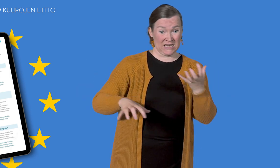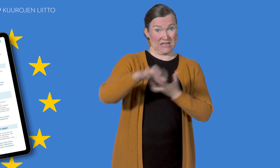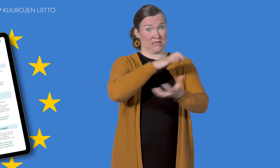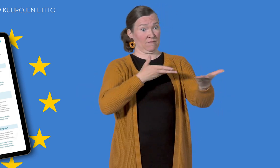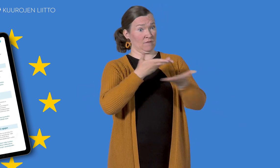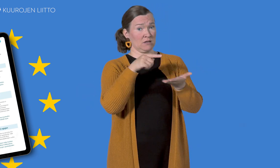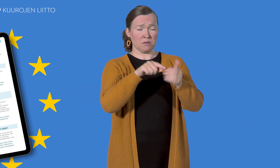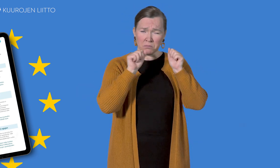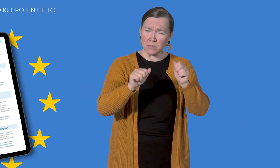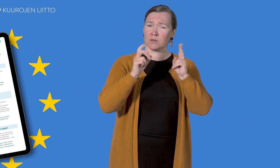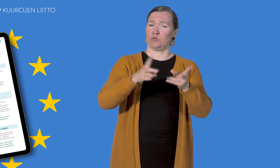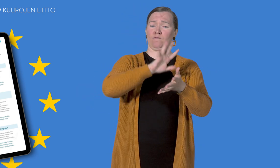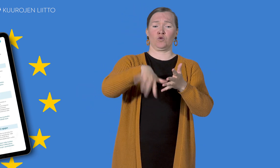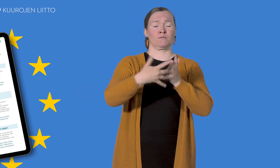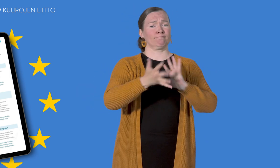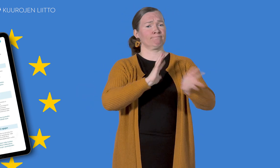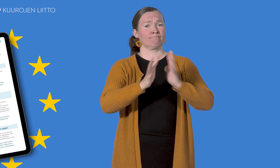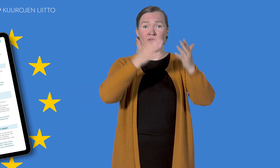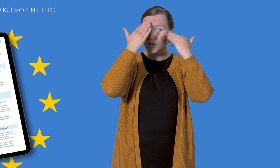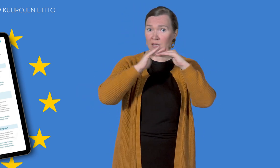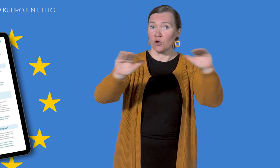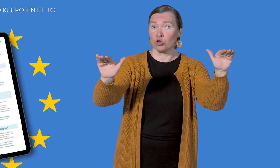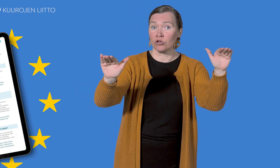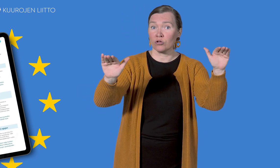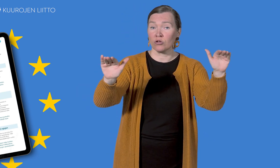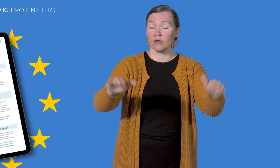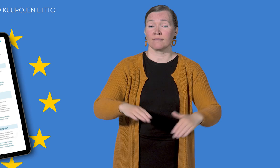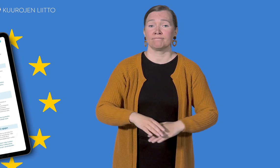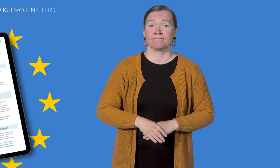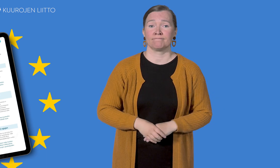Kriisiviestintää tulee tehdä myös viittomakielellä.